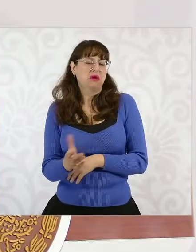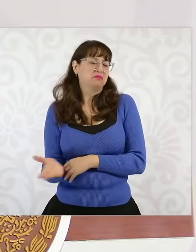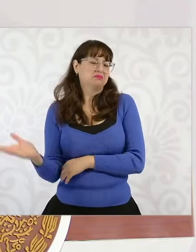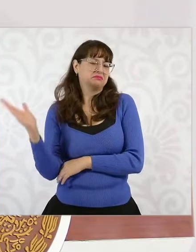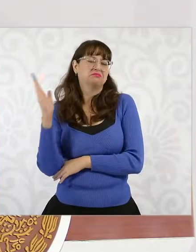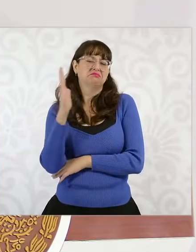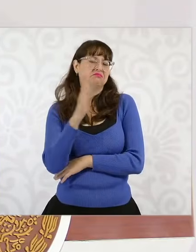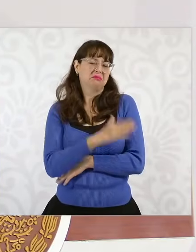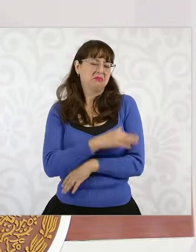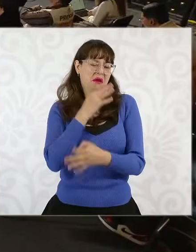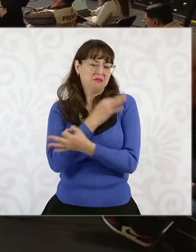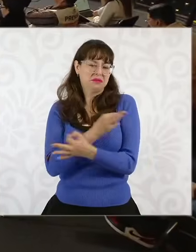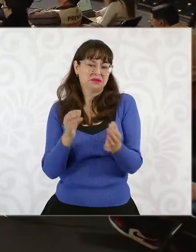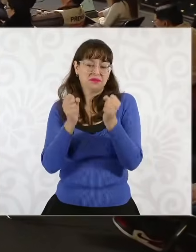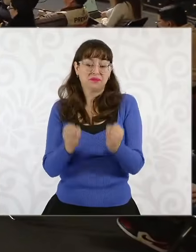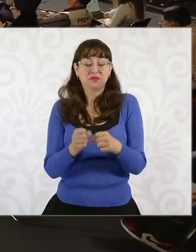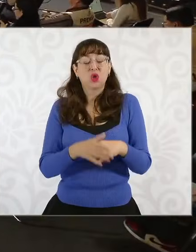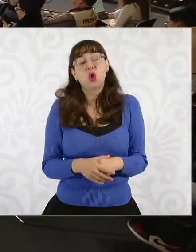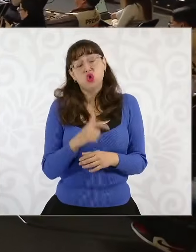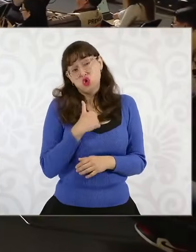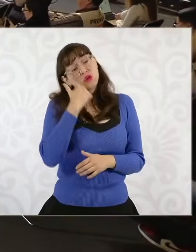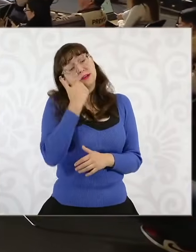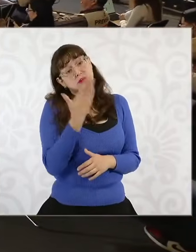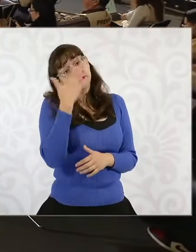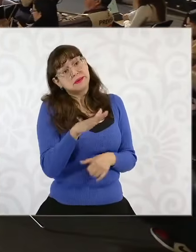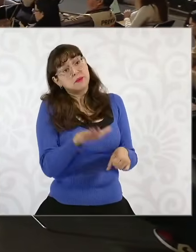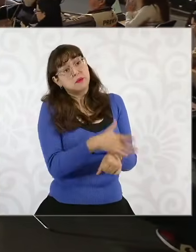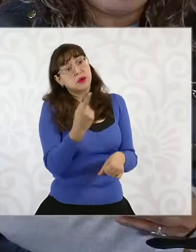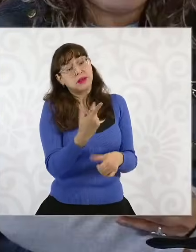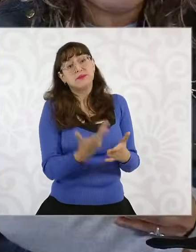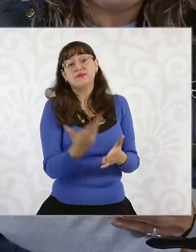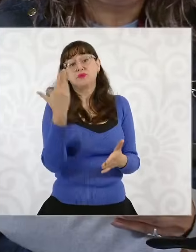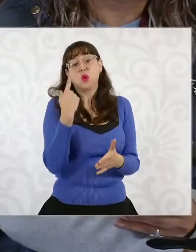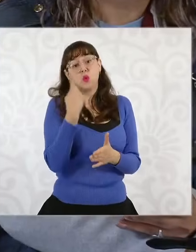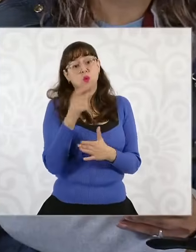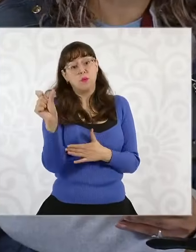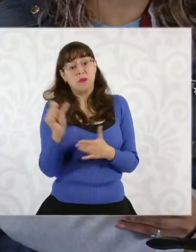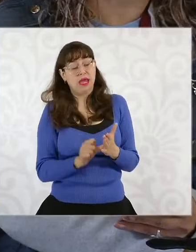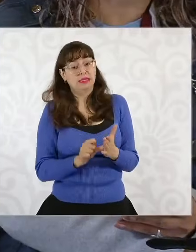fin de semana. Le le comento esto porque eh hace un mes hubo un repunte no importante de casos